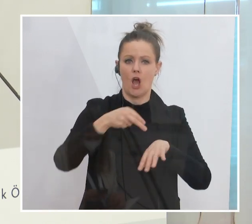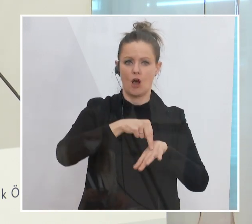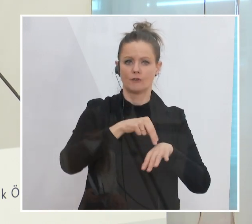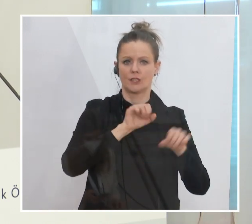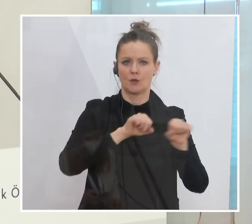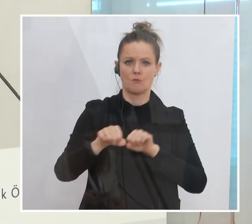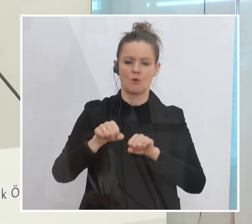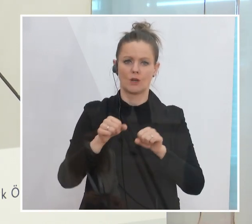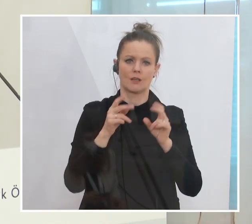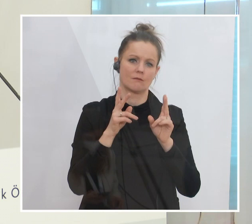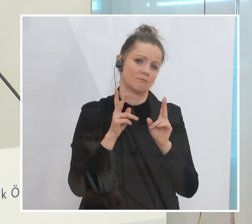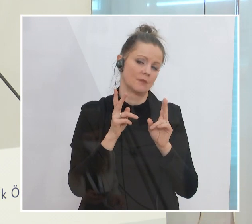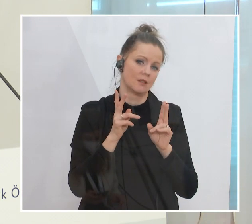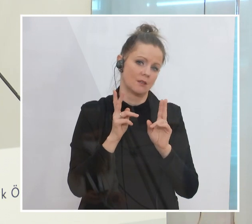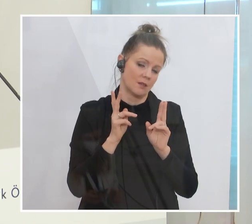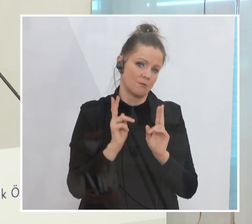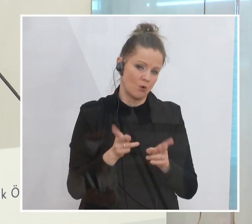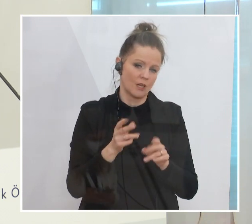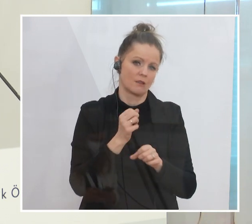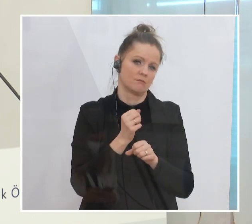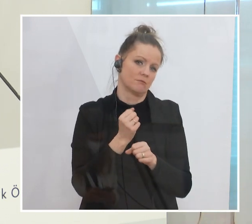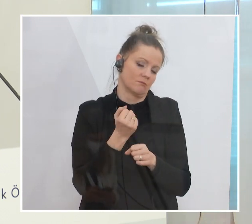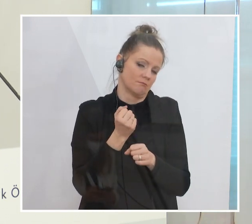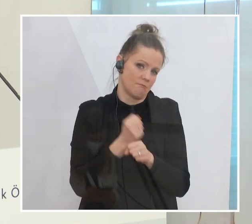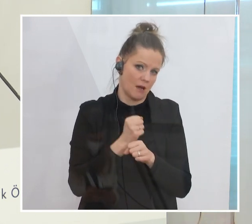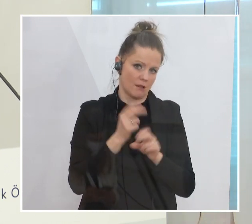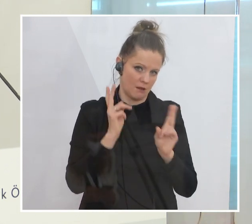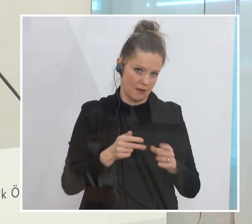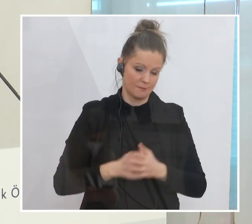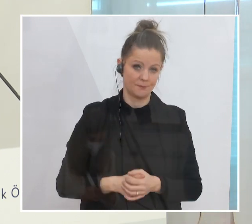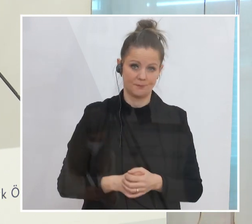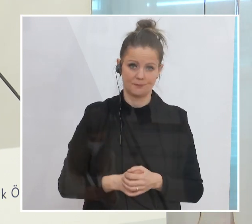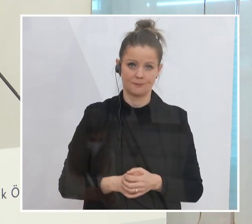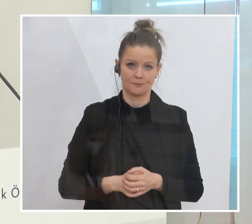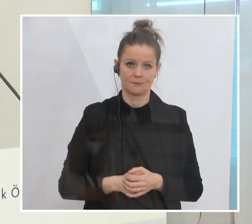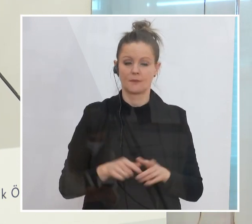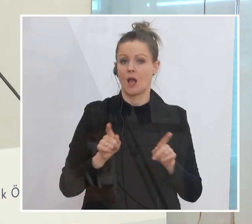Zweitens: Wir wollen Kunst- und Kulturveranstaltungen im Freien unterstützen.